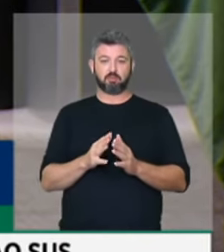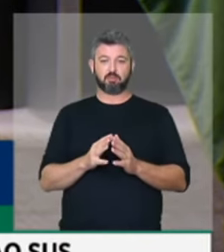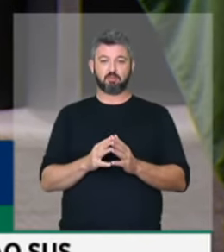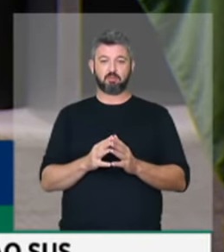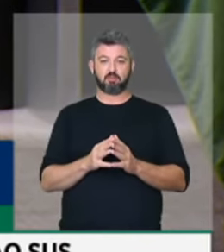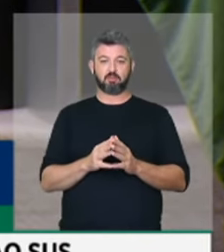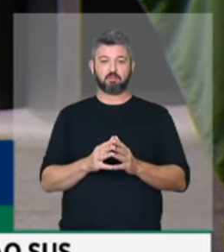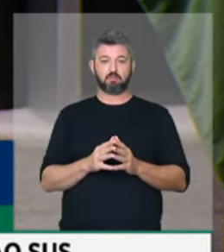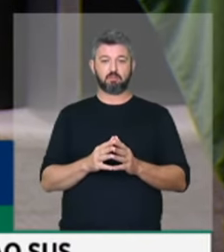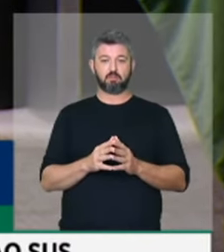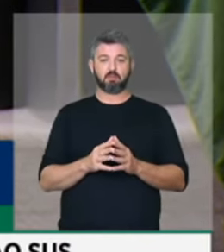CASA. FUNDADOR DO... MEMBRO DO PCDOB, PARTICIPOU DO PROCESSO